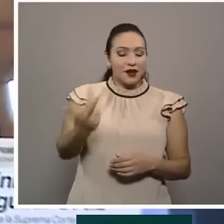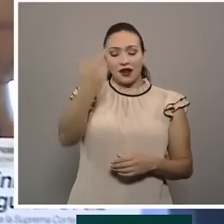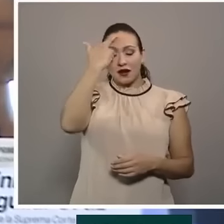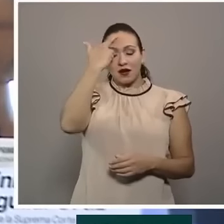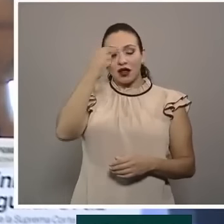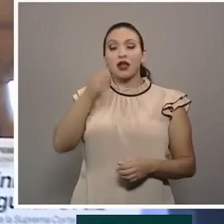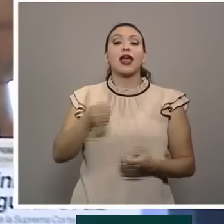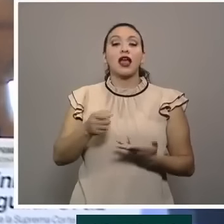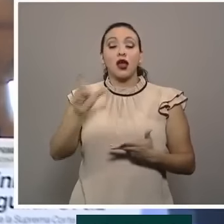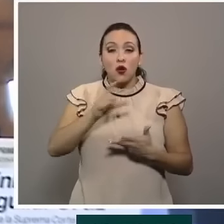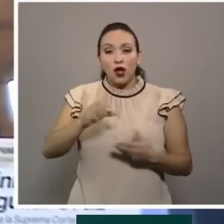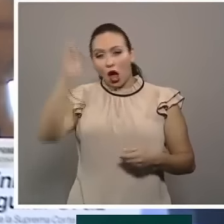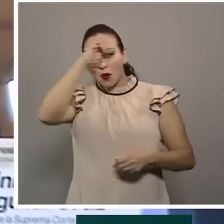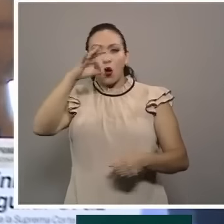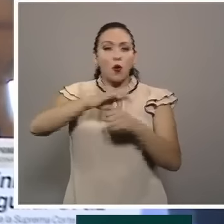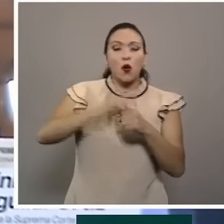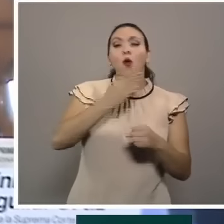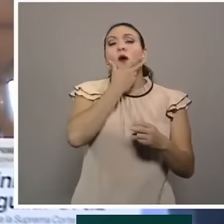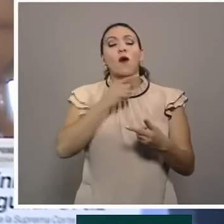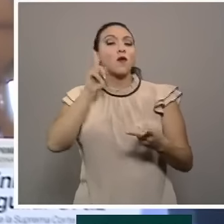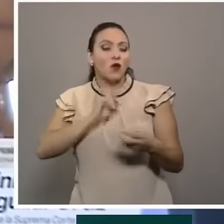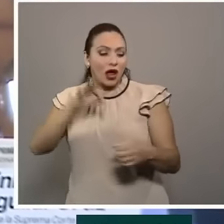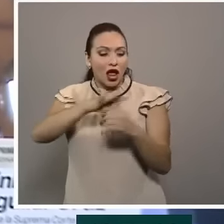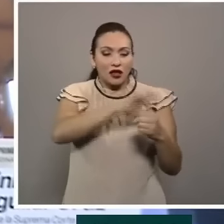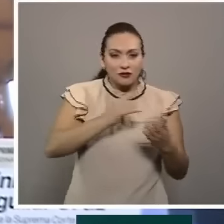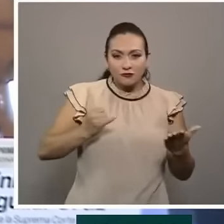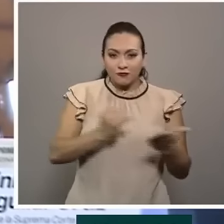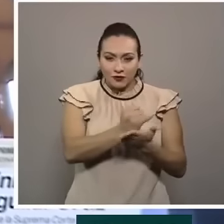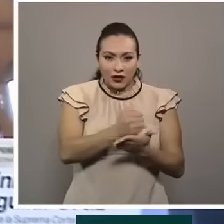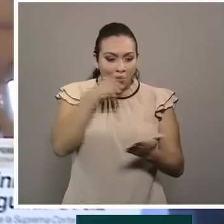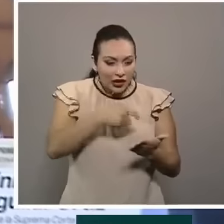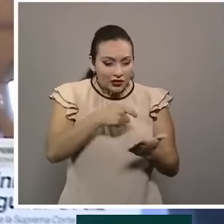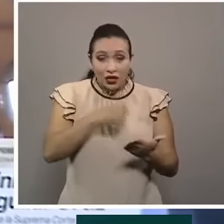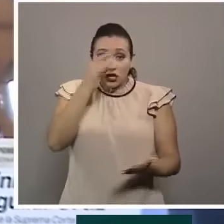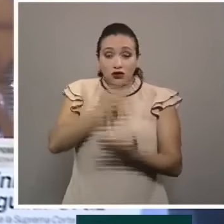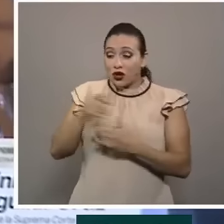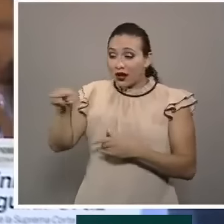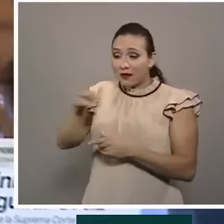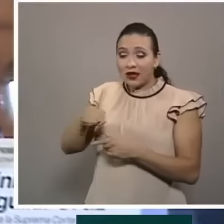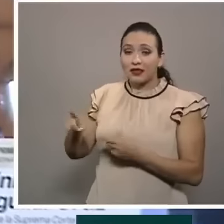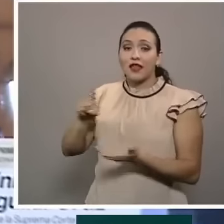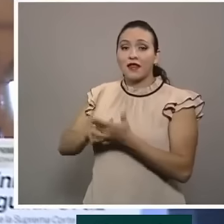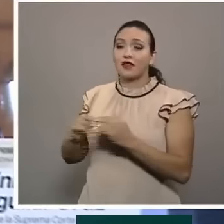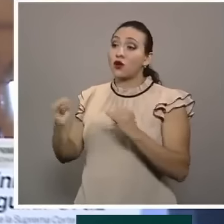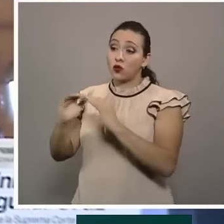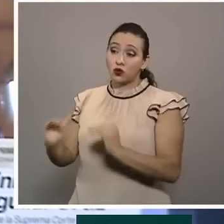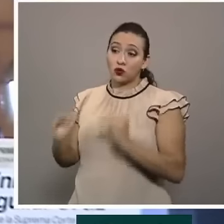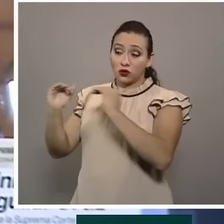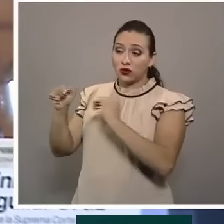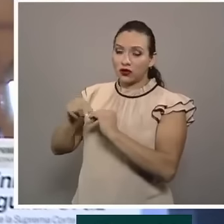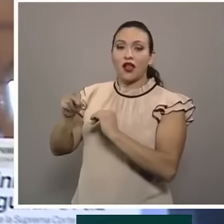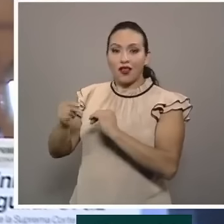no se agota en las instituciones formales, sino que se construye desde abajo, en comunidad y con